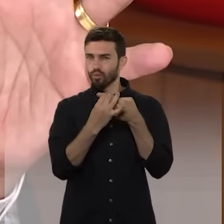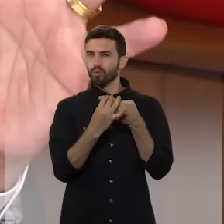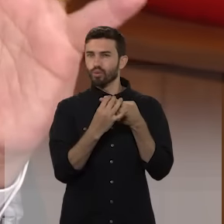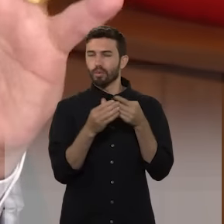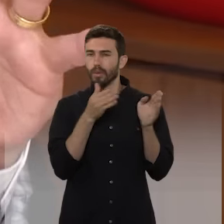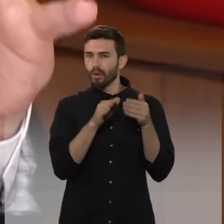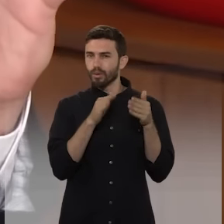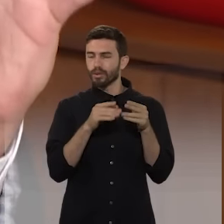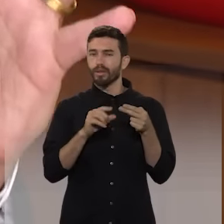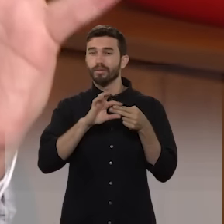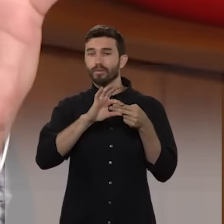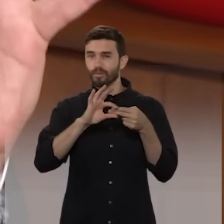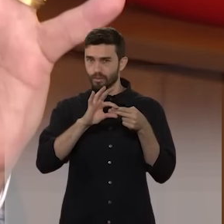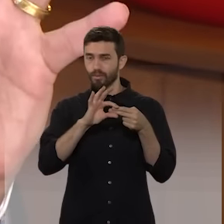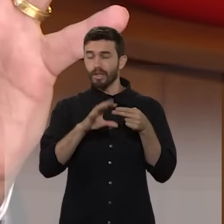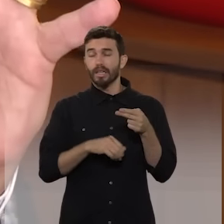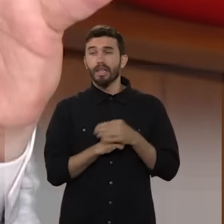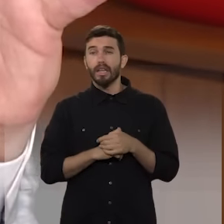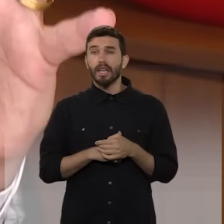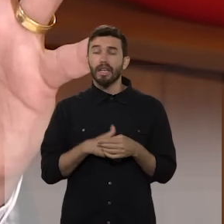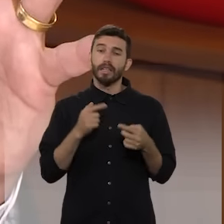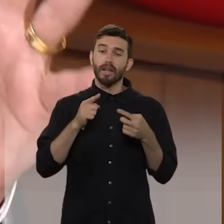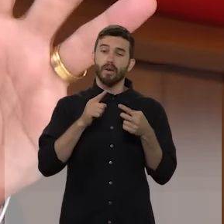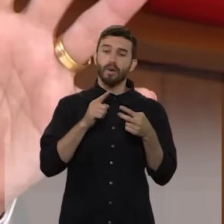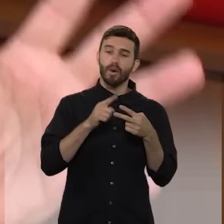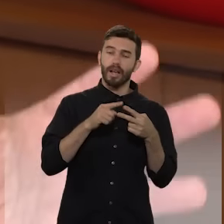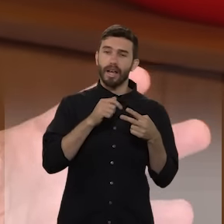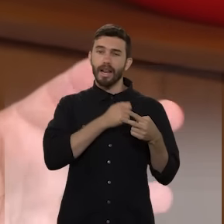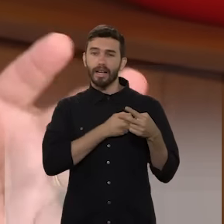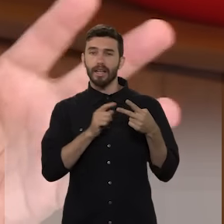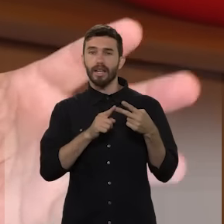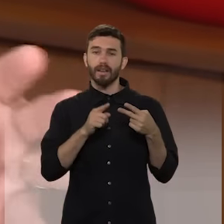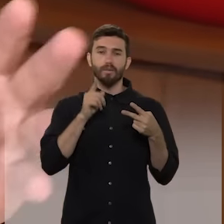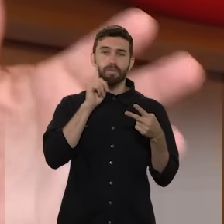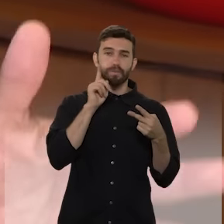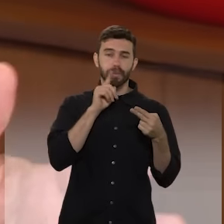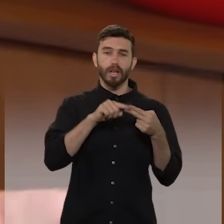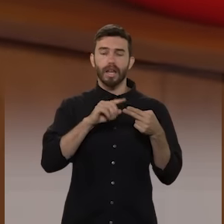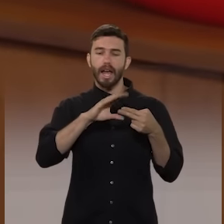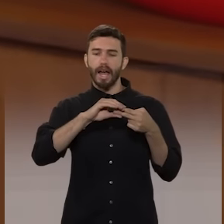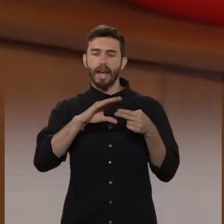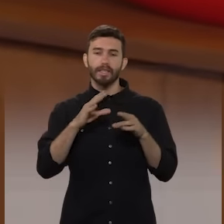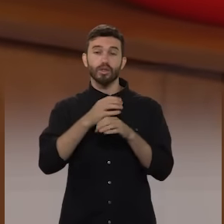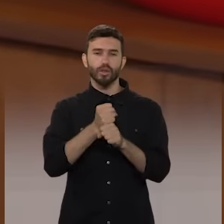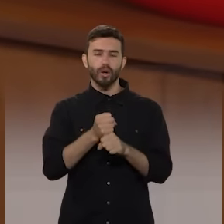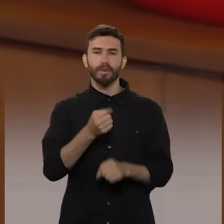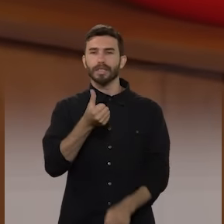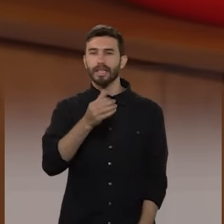Então, o mercado americano e canadense junto é de 600 mil toneladas de vergalhão/ano.